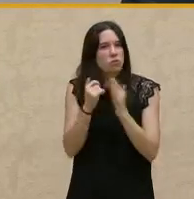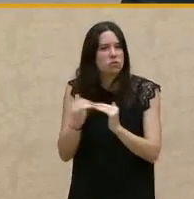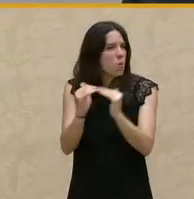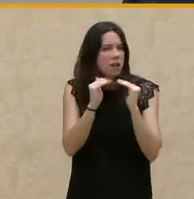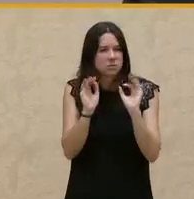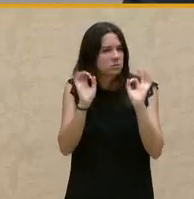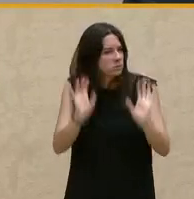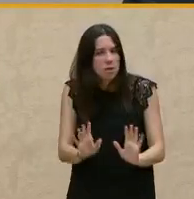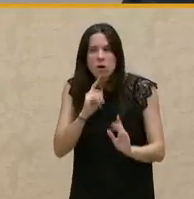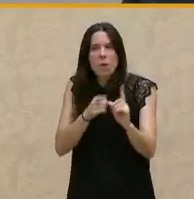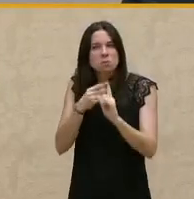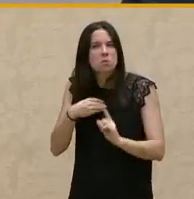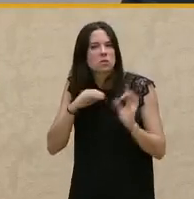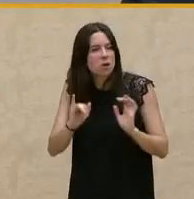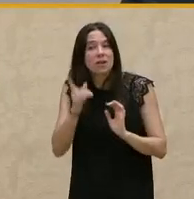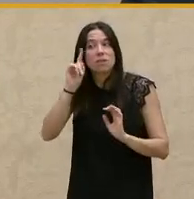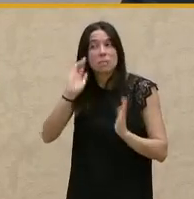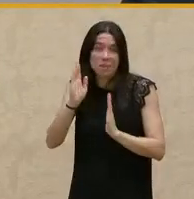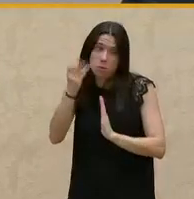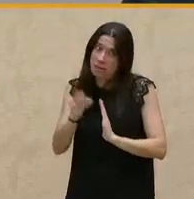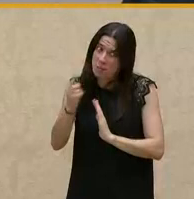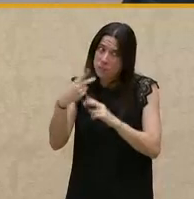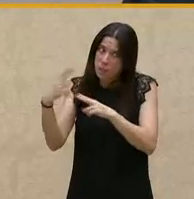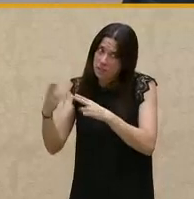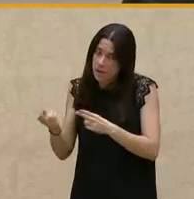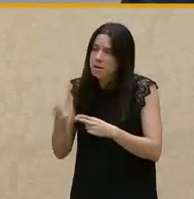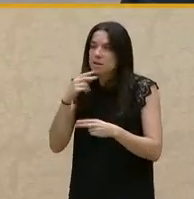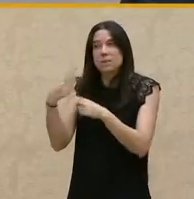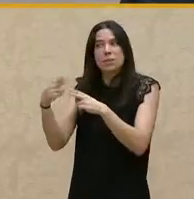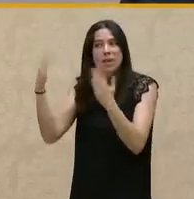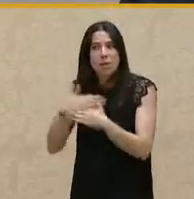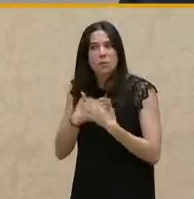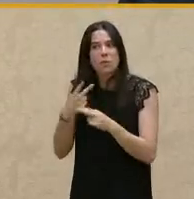más importante: la política. Sin la política y la voluntad política (no estoy leyendo ningún